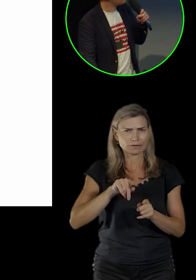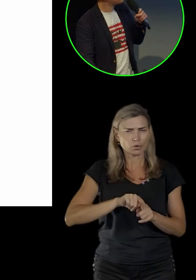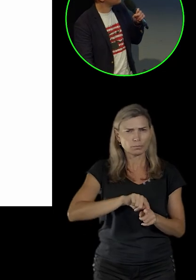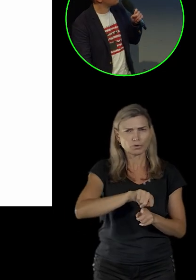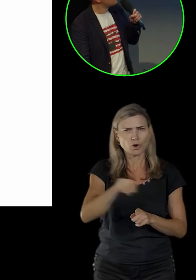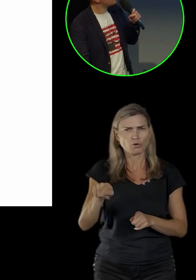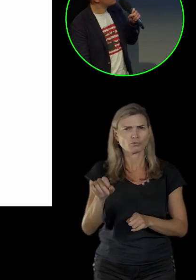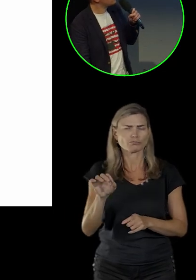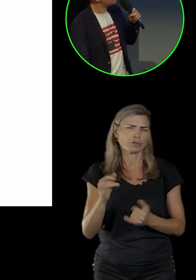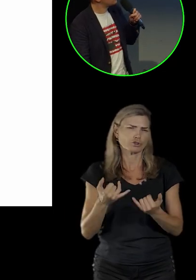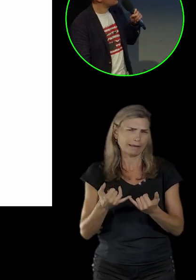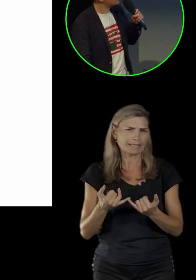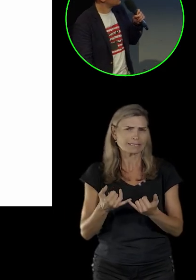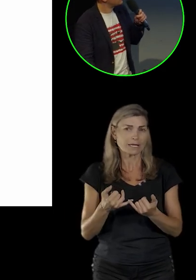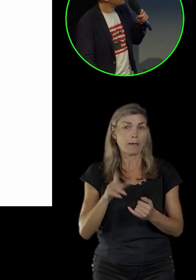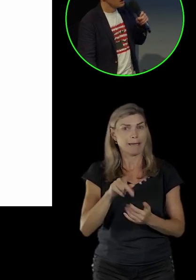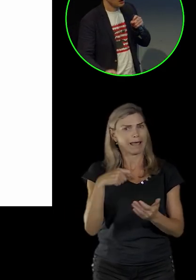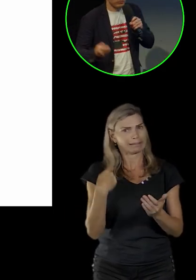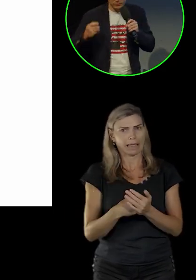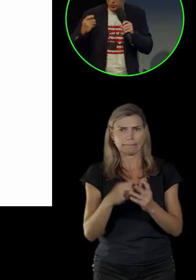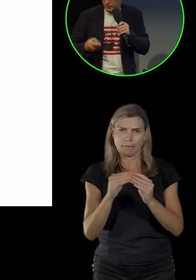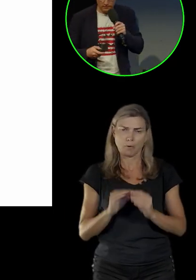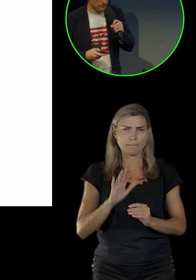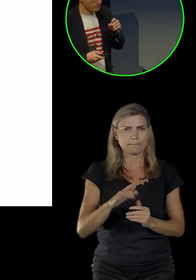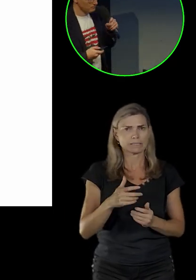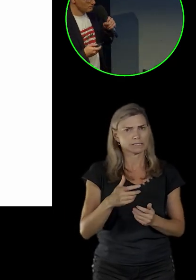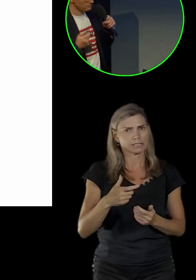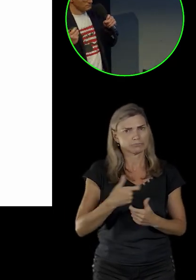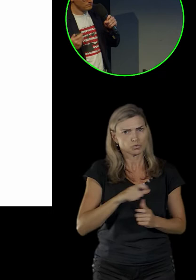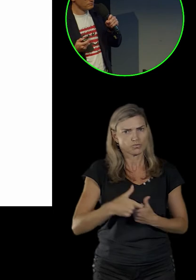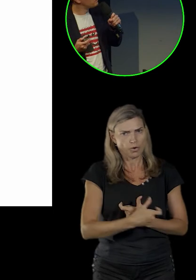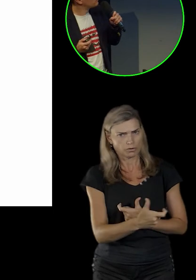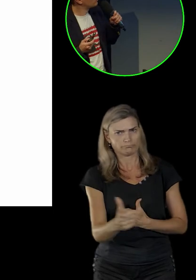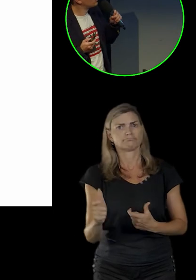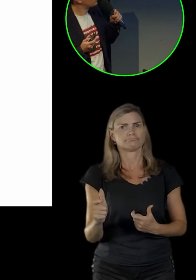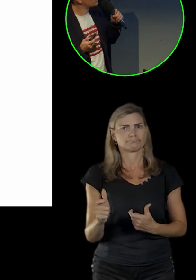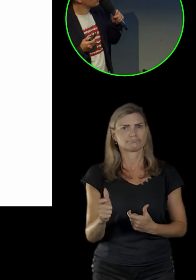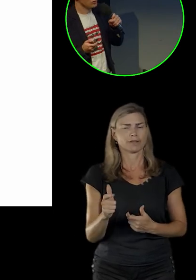A má zase definovaný specifický charakter. Mimochodem, omlouvám se za tu odbočku,